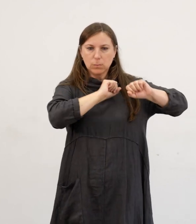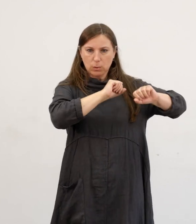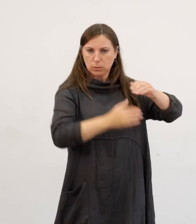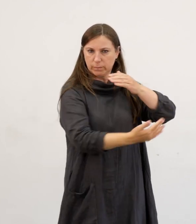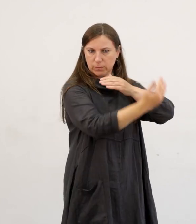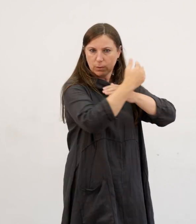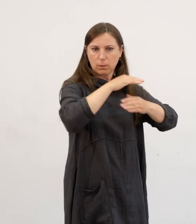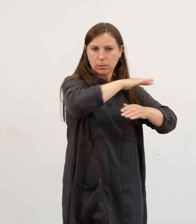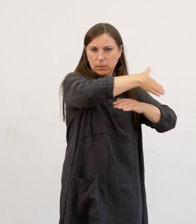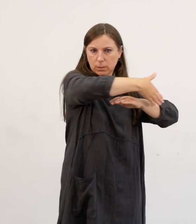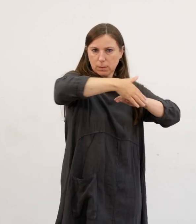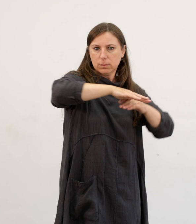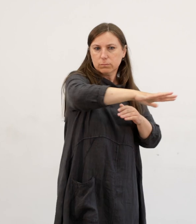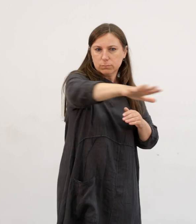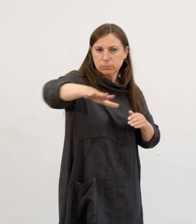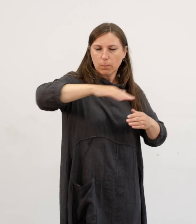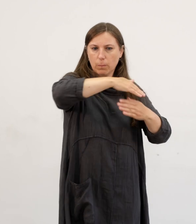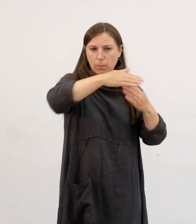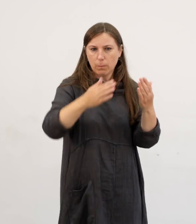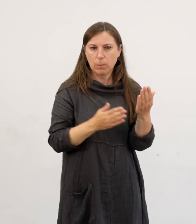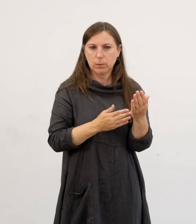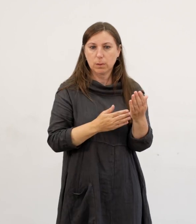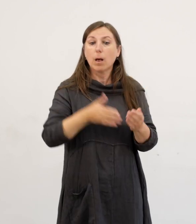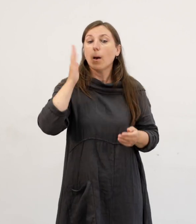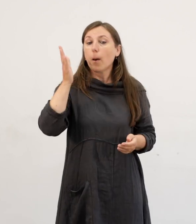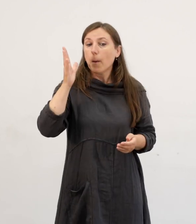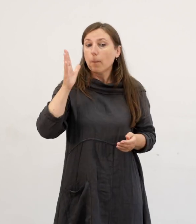najwyższe i najstarsze odznaczenie państwowe w Polsce.